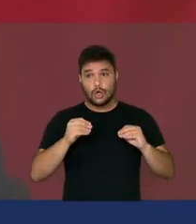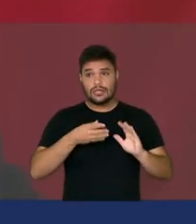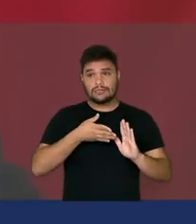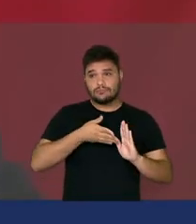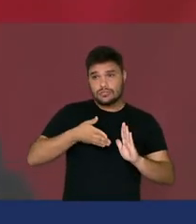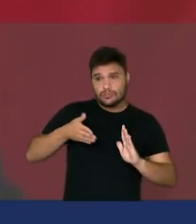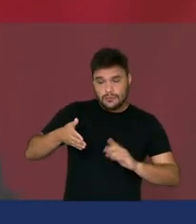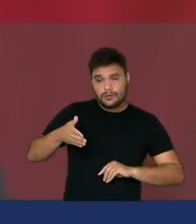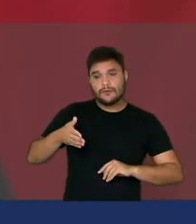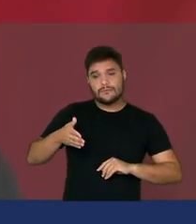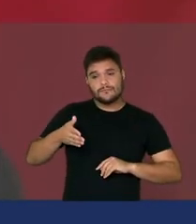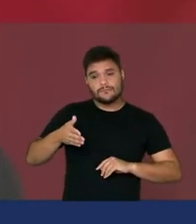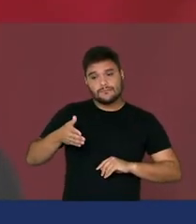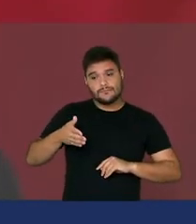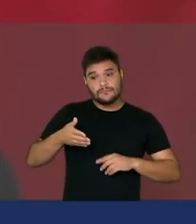OS EVENTOS, ENFIM... TODO ESSE PROCEDIMENTO, PRESIDENTE, NÓS